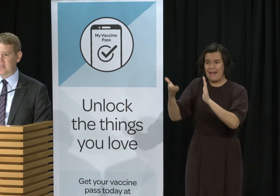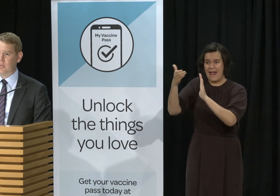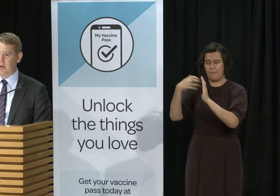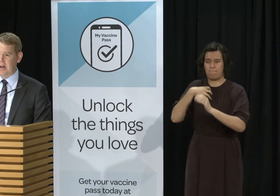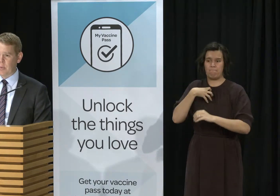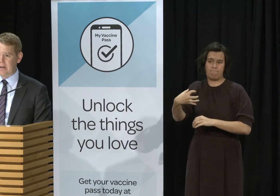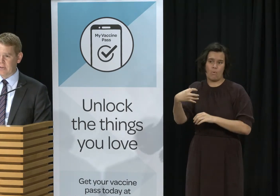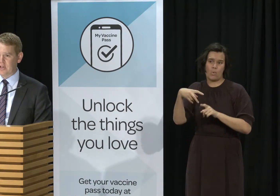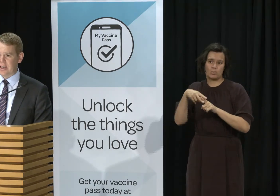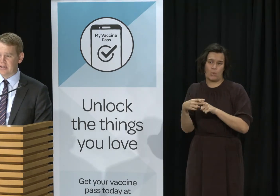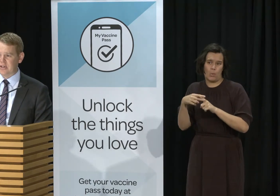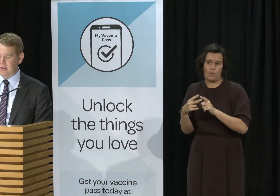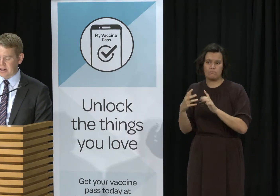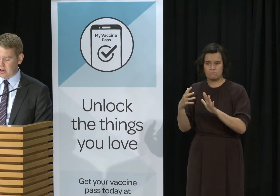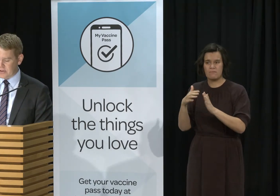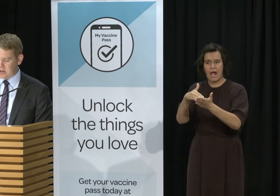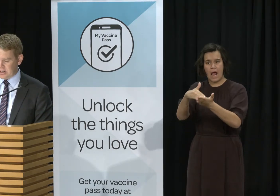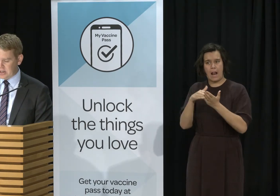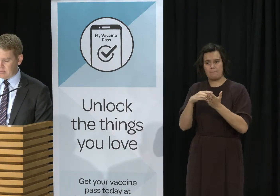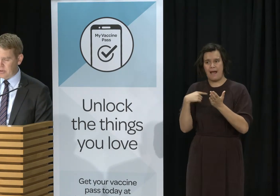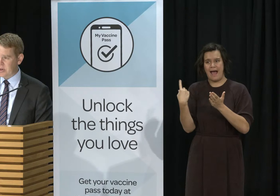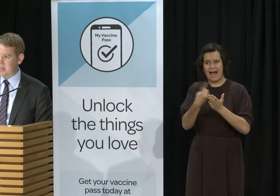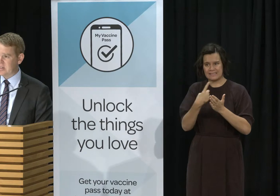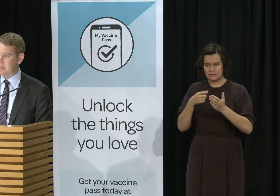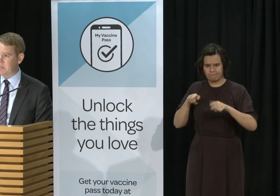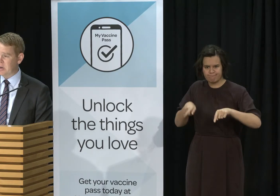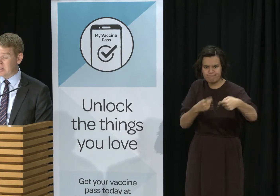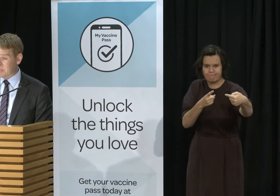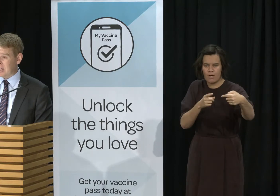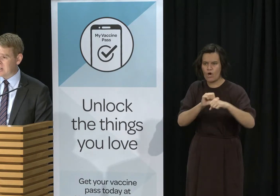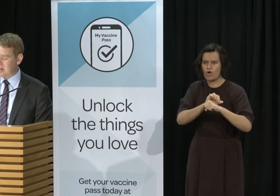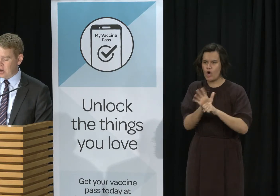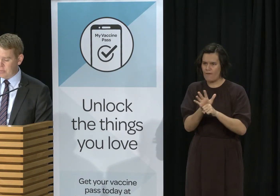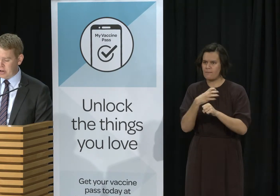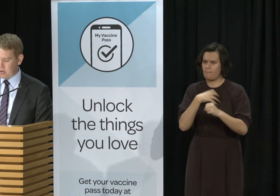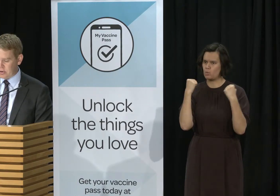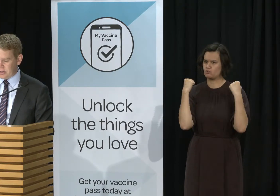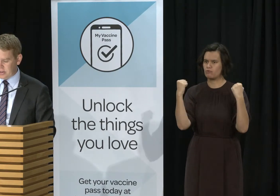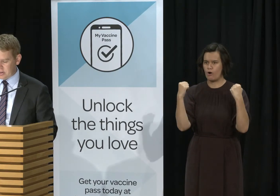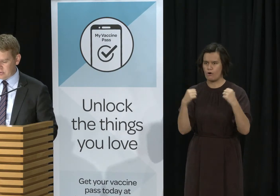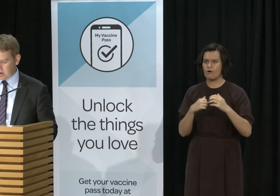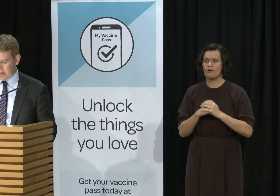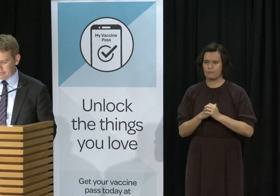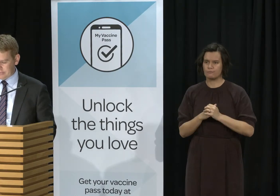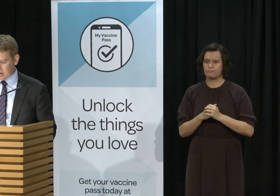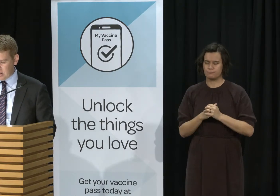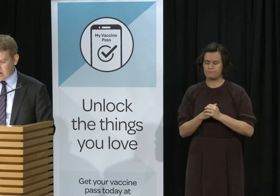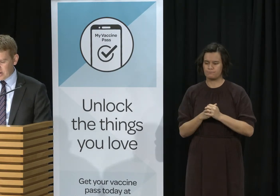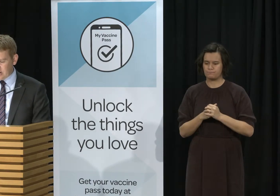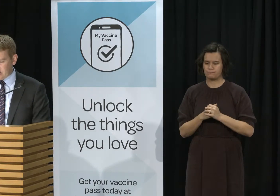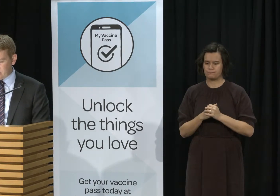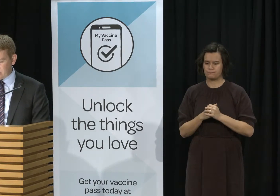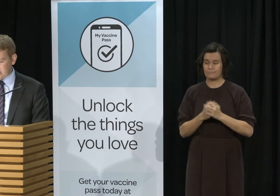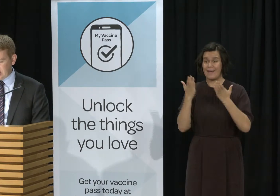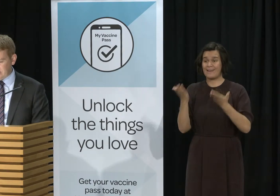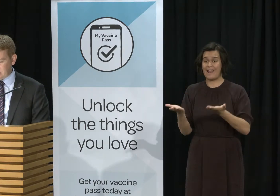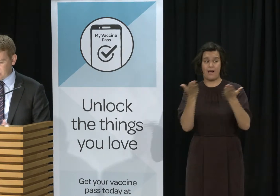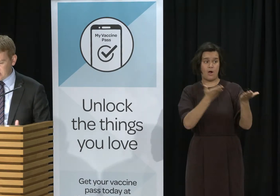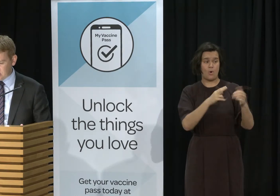punaha kua hangaia hei urutau ki nga wero hou me te tetahi e haere tawhiti. I tenei ra, ka kaha ake taatau ki nga